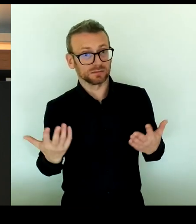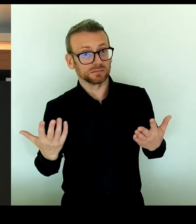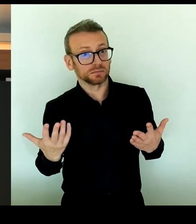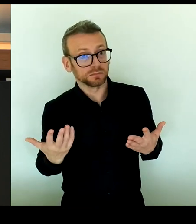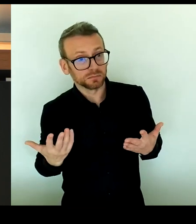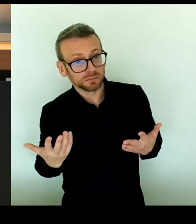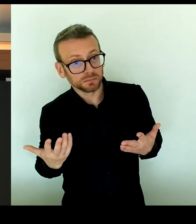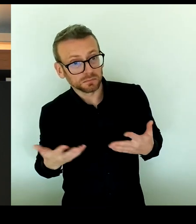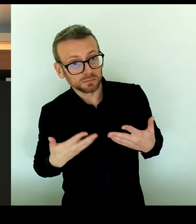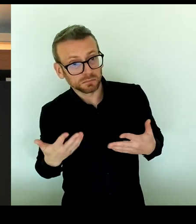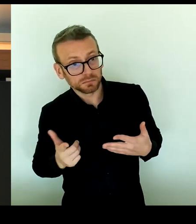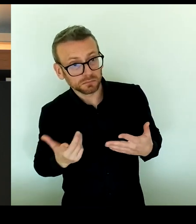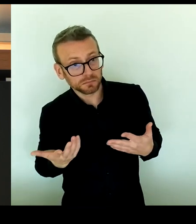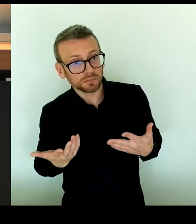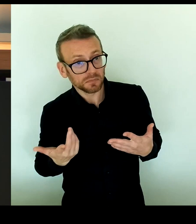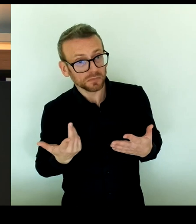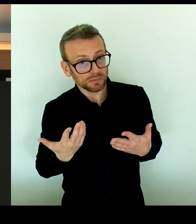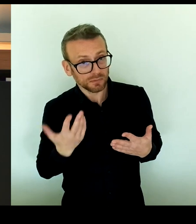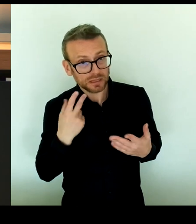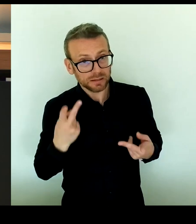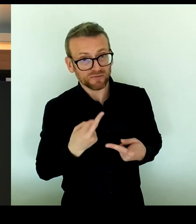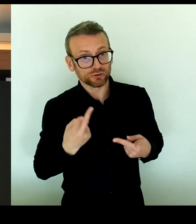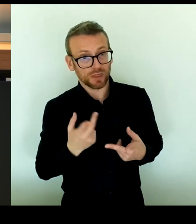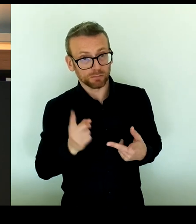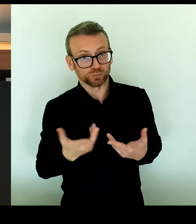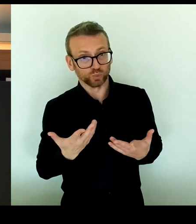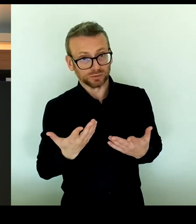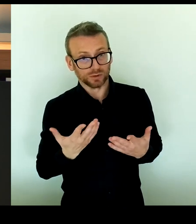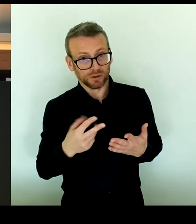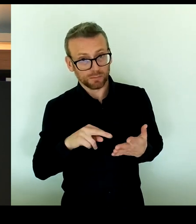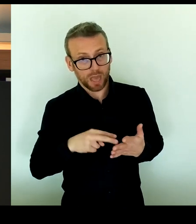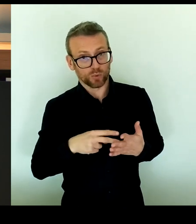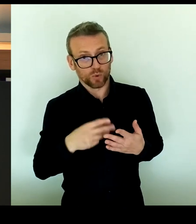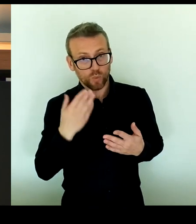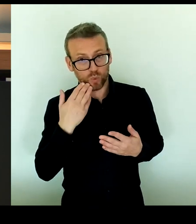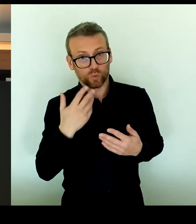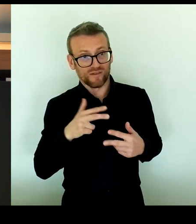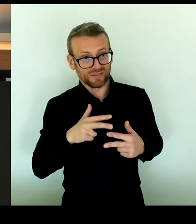auch den Lieferverkehr dabei einfachen Realismus ist hier erforderlich.